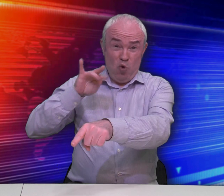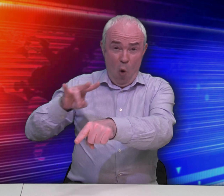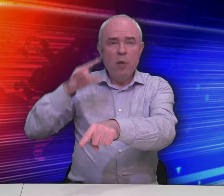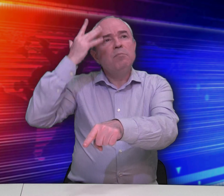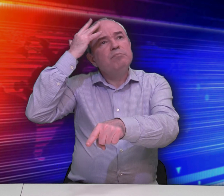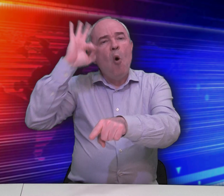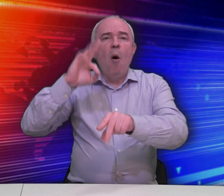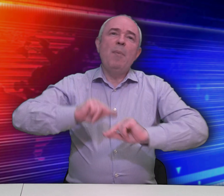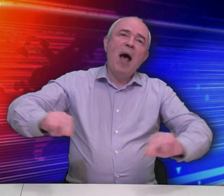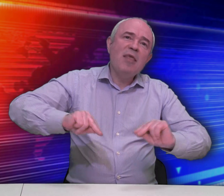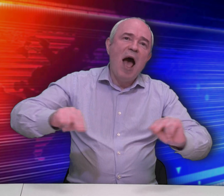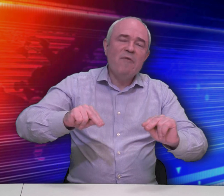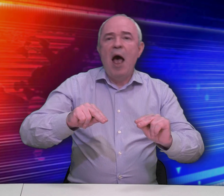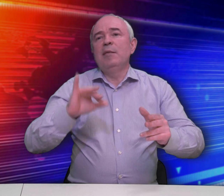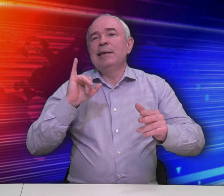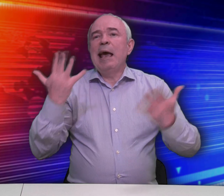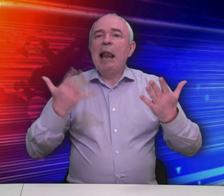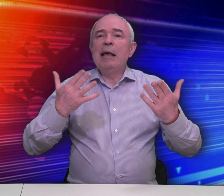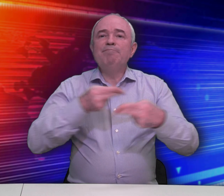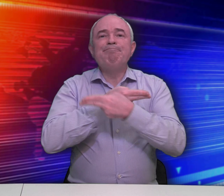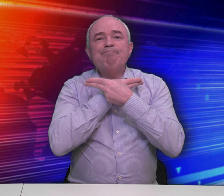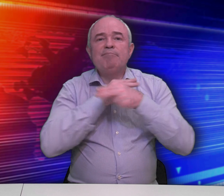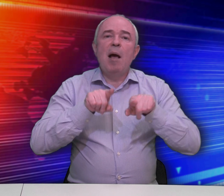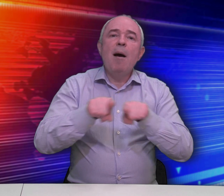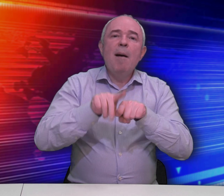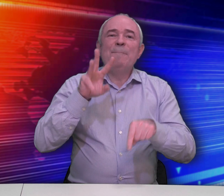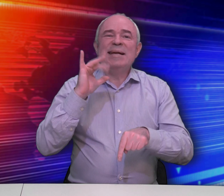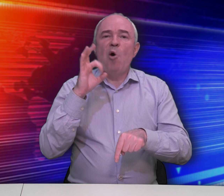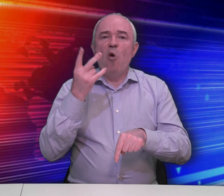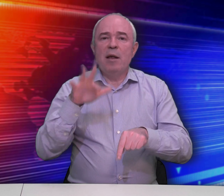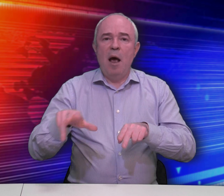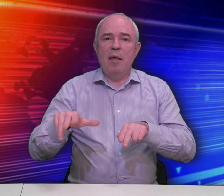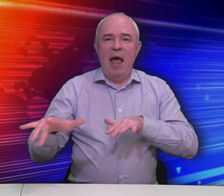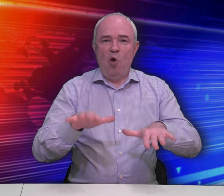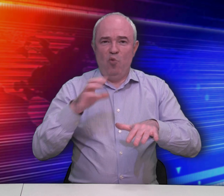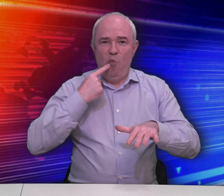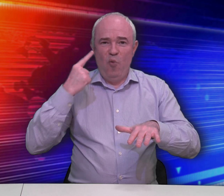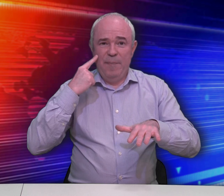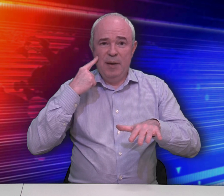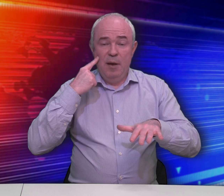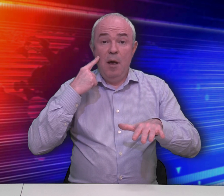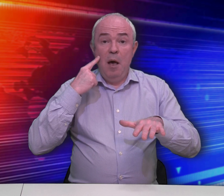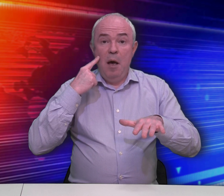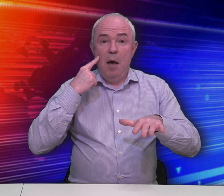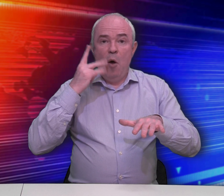Джон думал о преподавании или миссионерской работе с глухими.